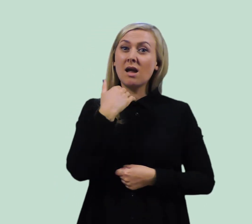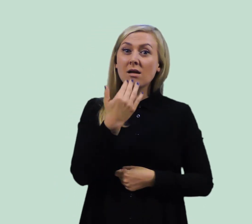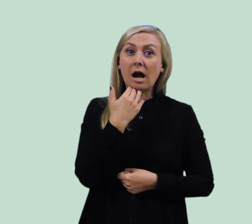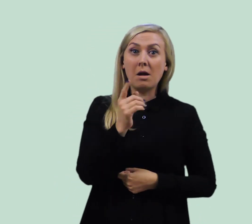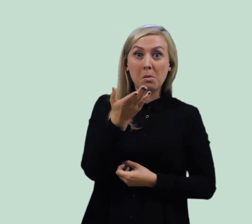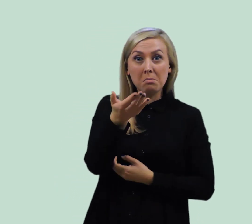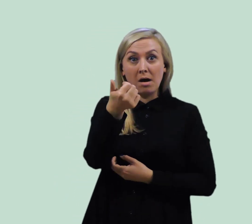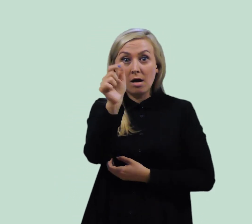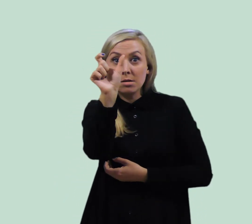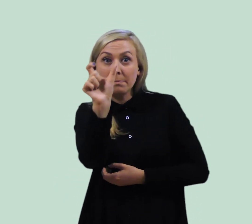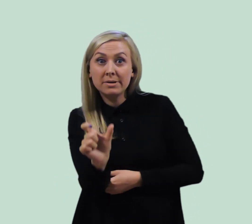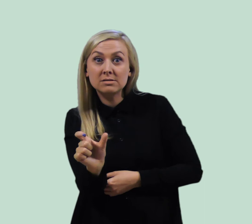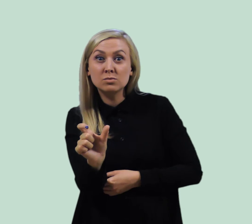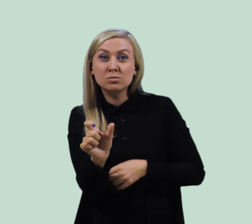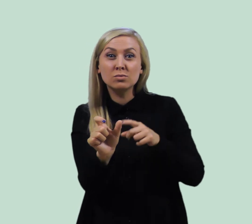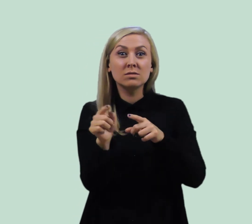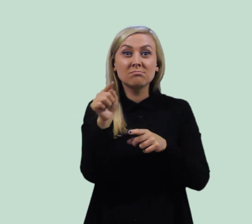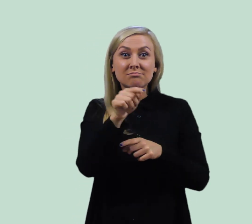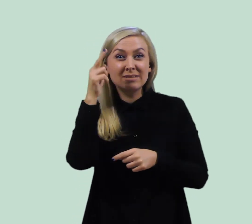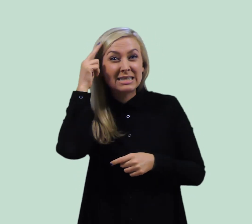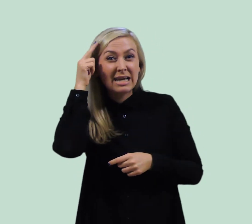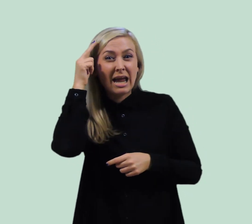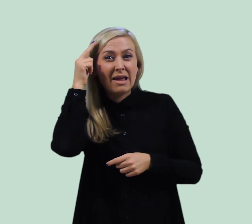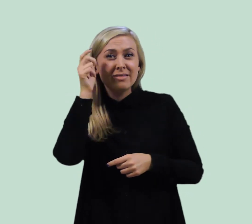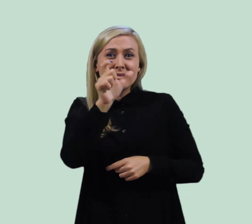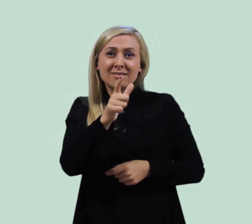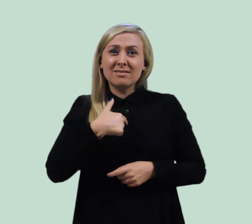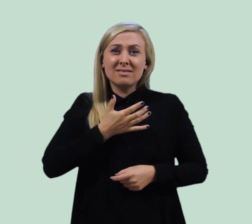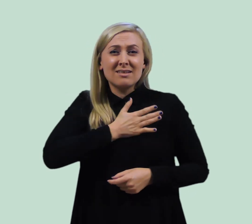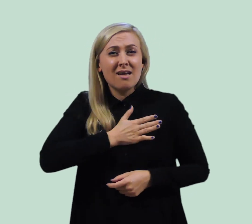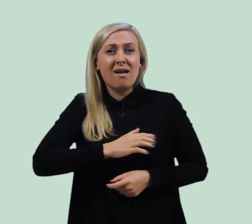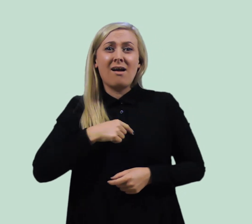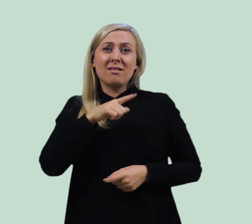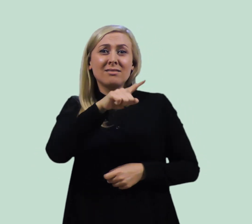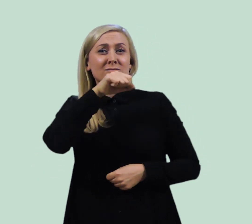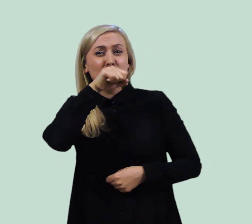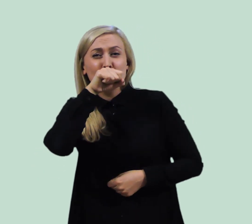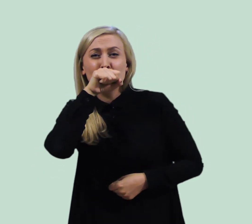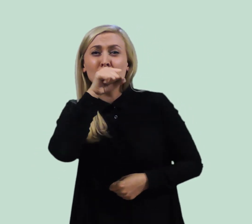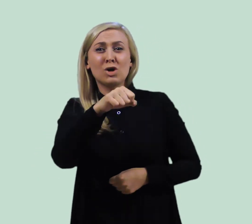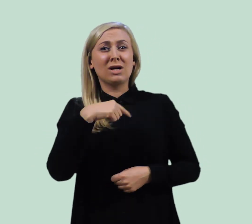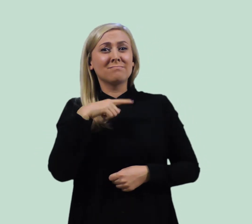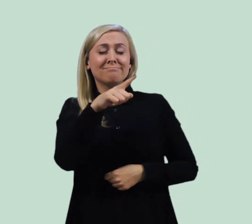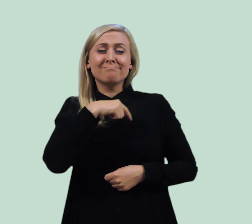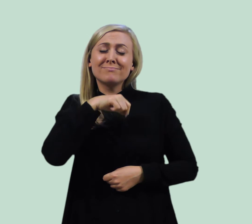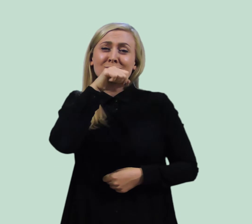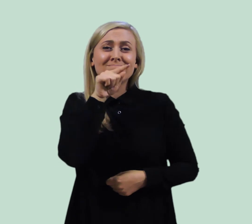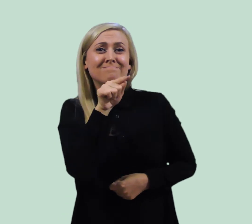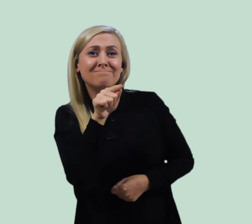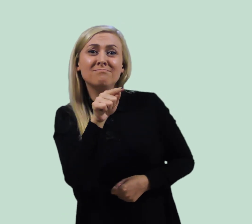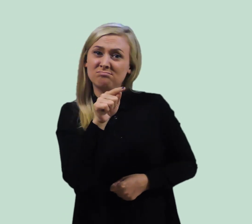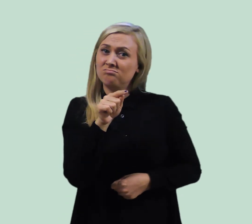Auch wenn du diese Person kennst, gerne hast, oder sogar liebst -